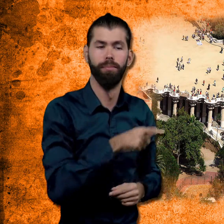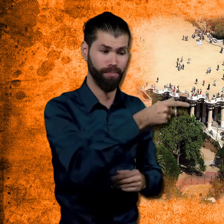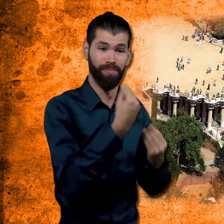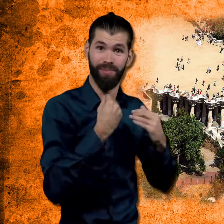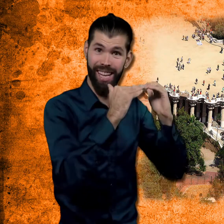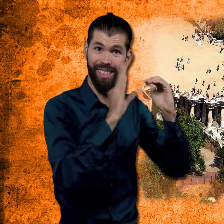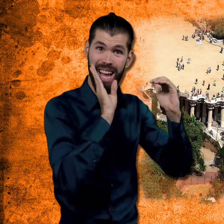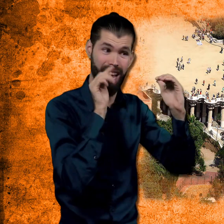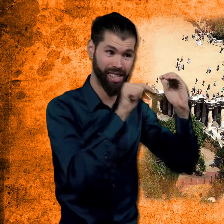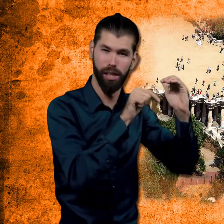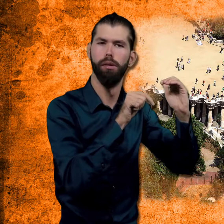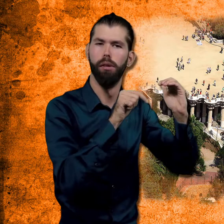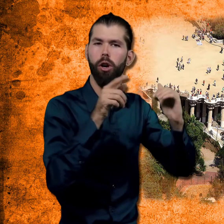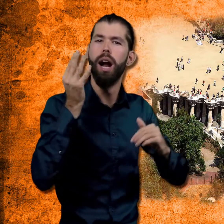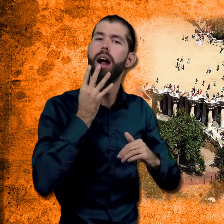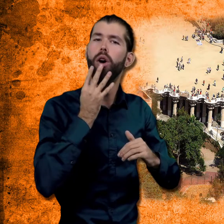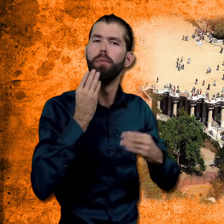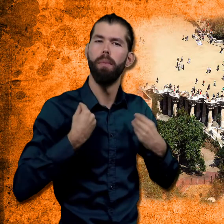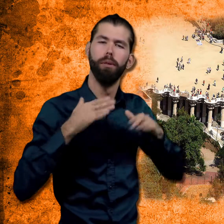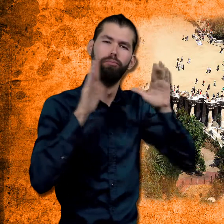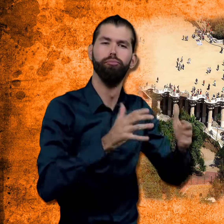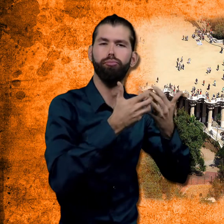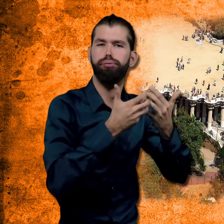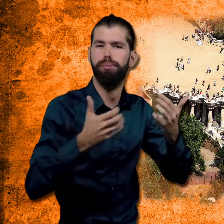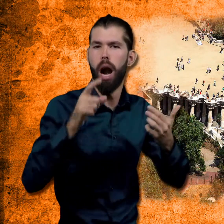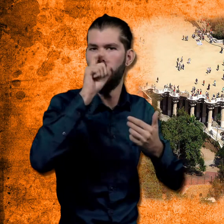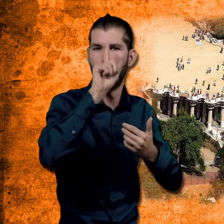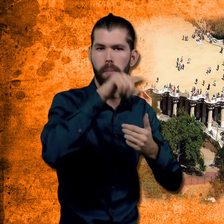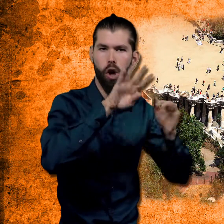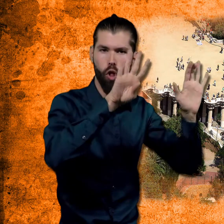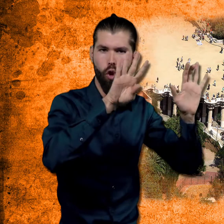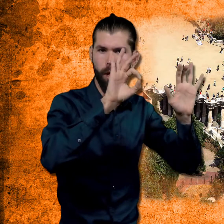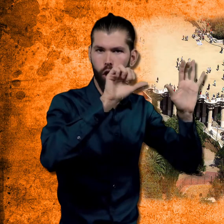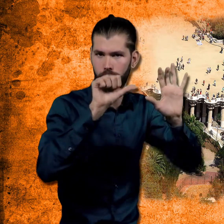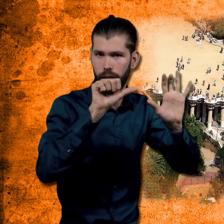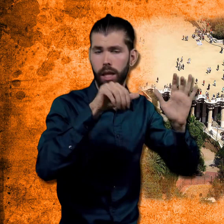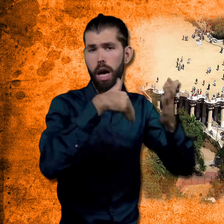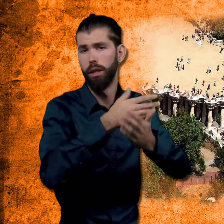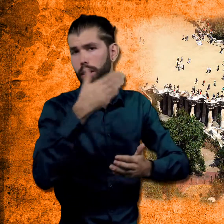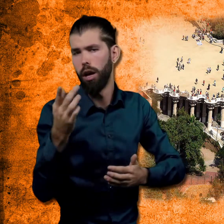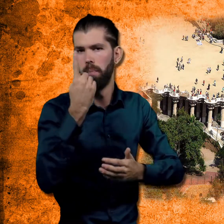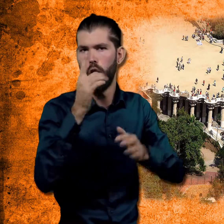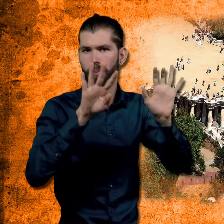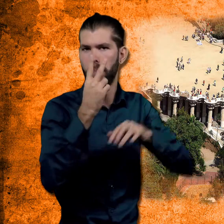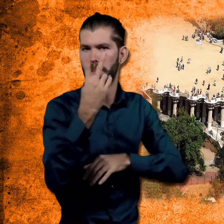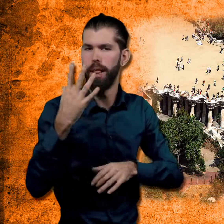Antoni Gaudí hi va viure des de l’any 1906 fins el 1925.